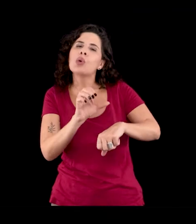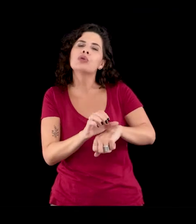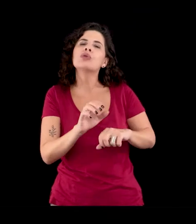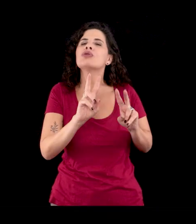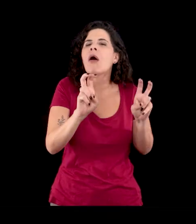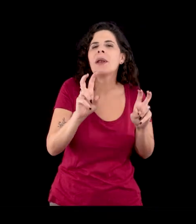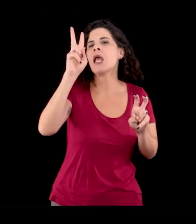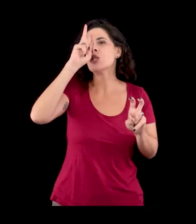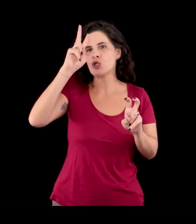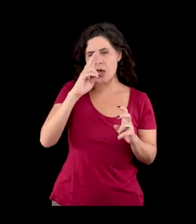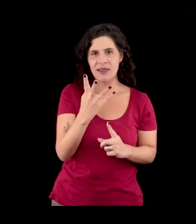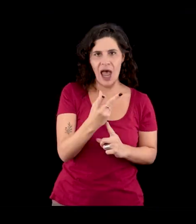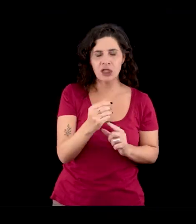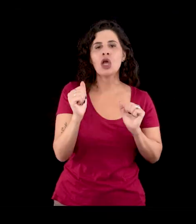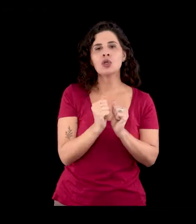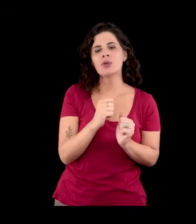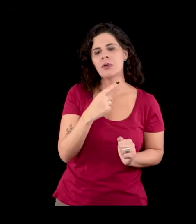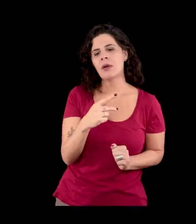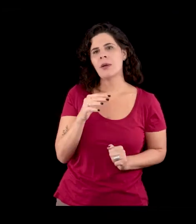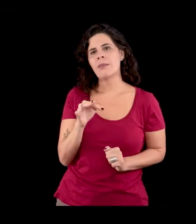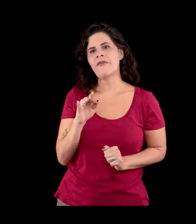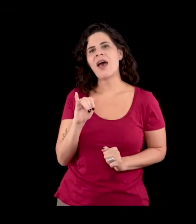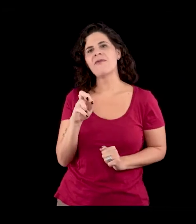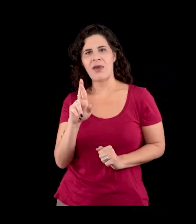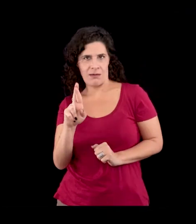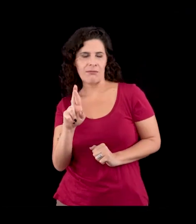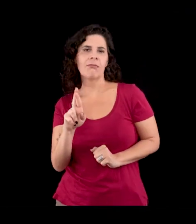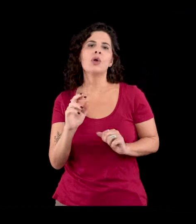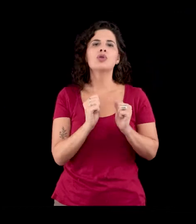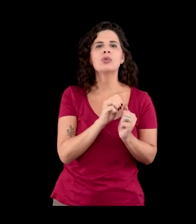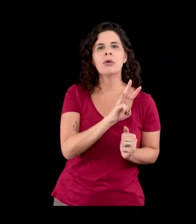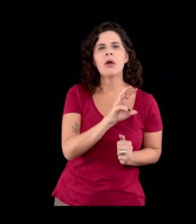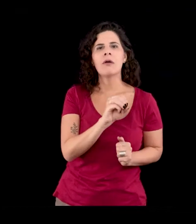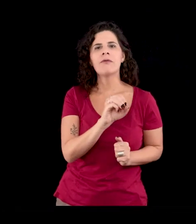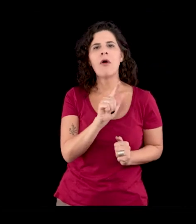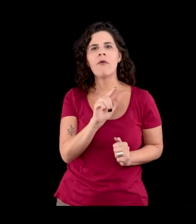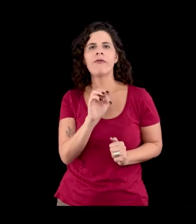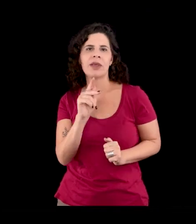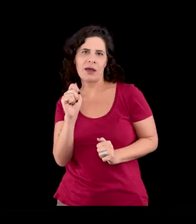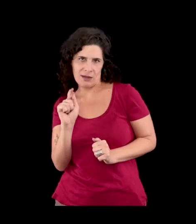e lá fiz um curso de história da arte com o Pfeiffer – Wolfgang Pfeiffer.